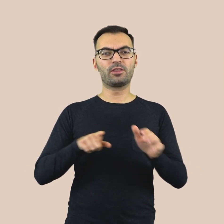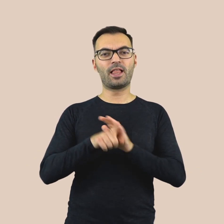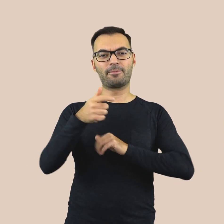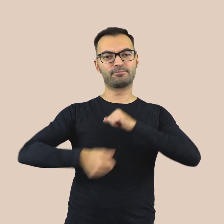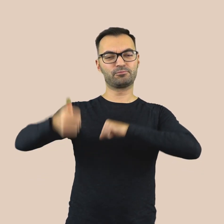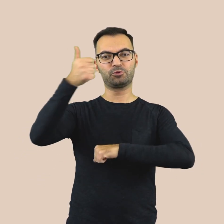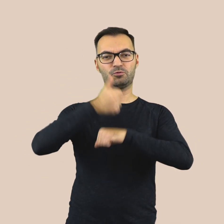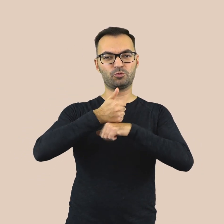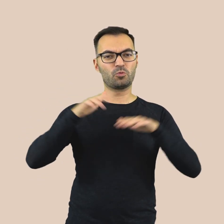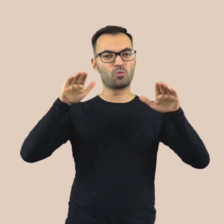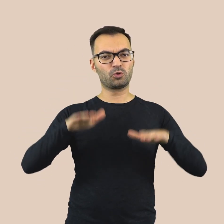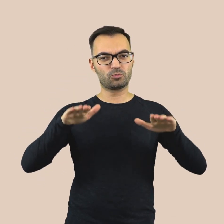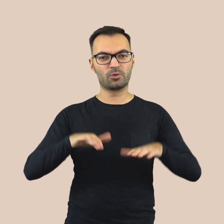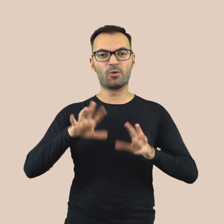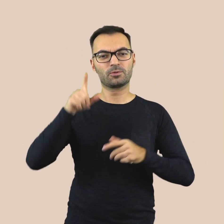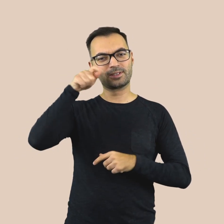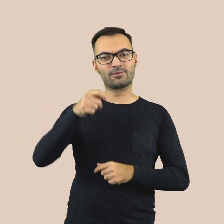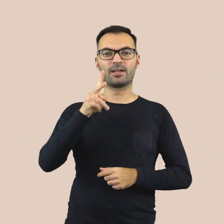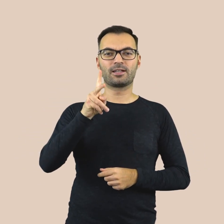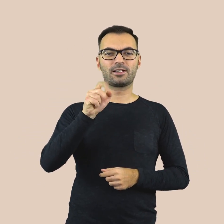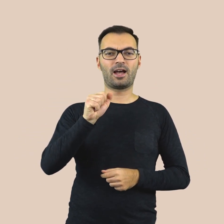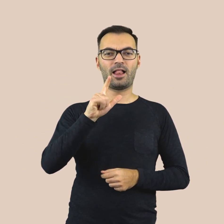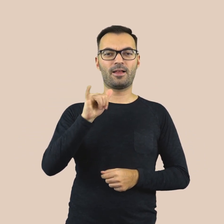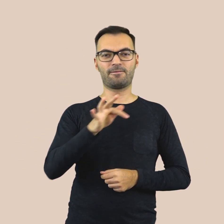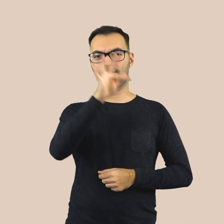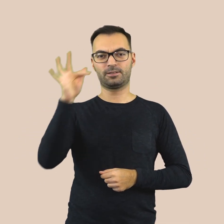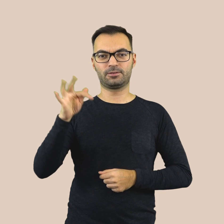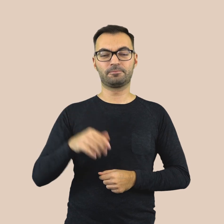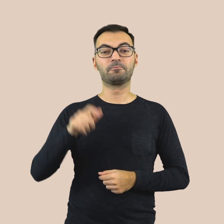ustawianych dla przywódców muzułmańskich (kalifów),